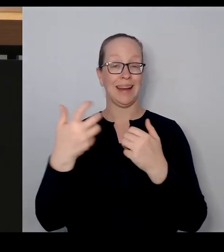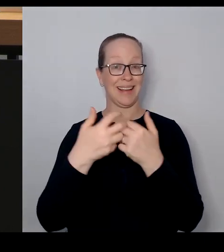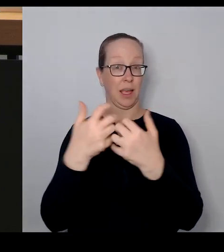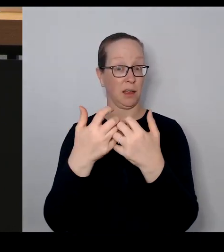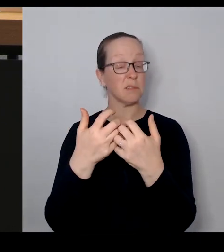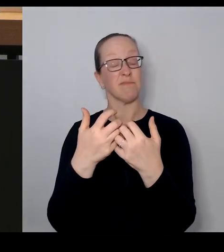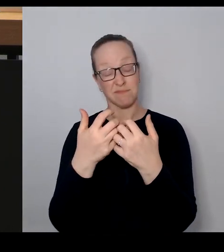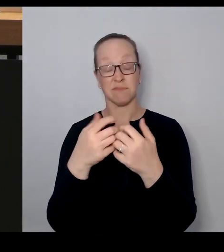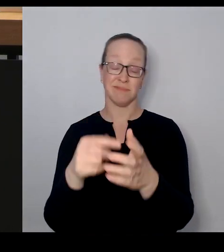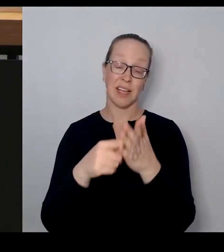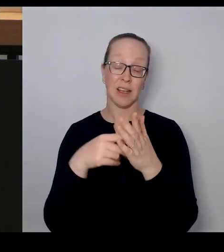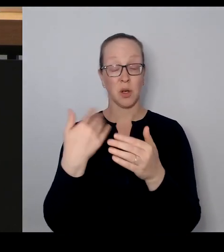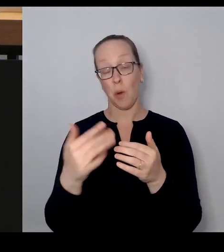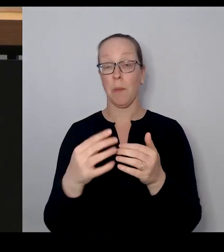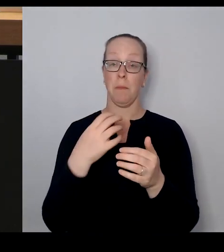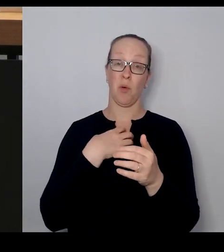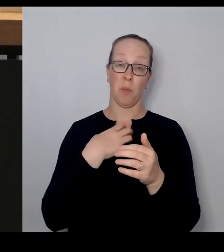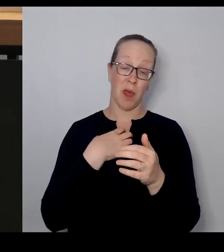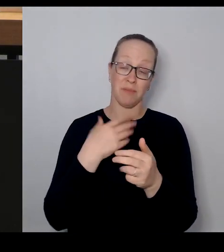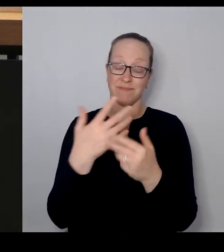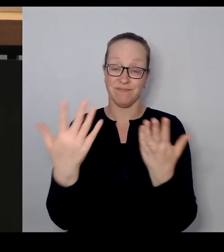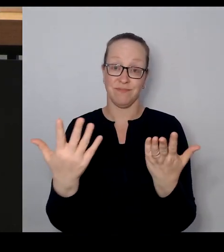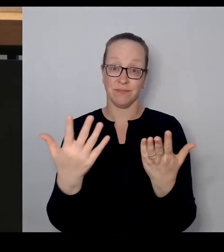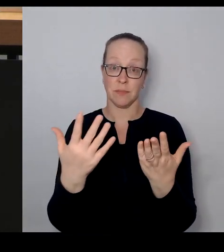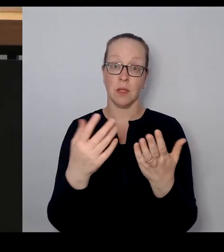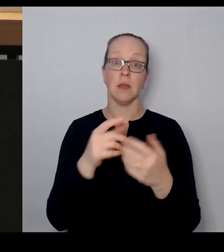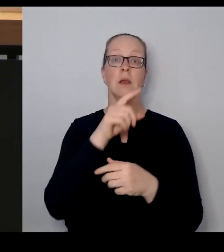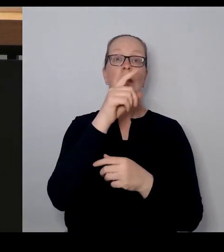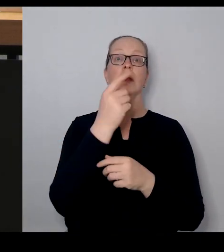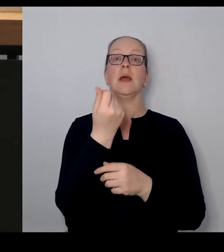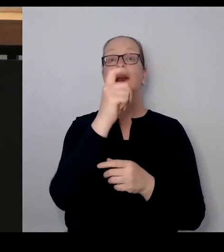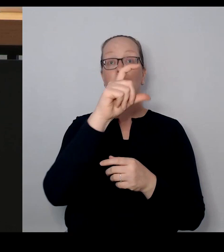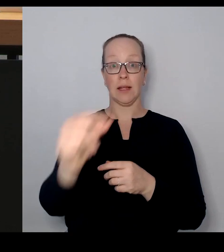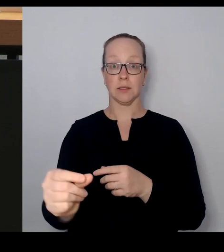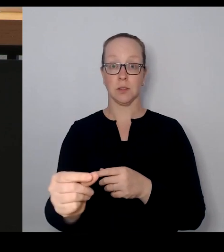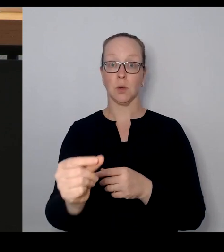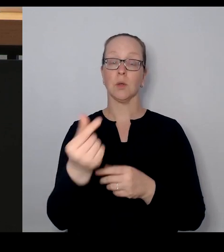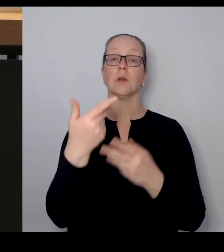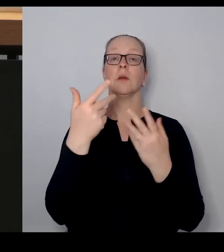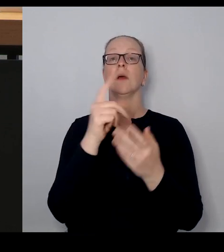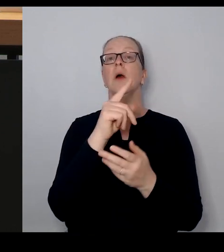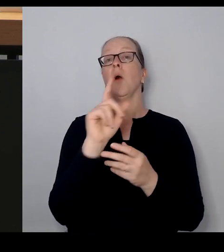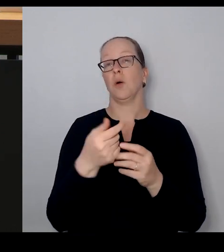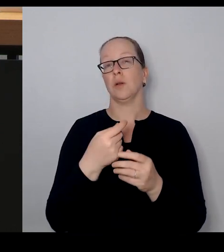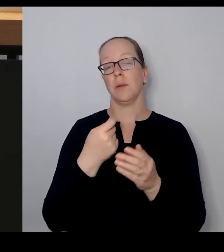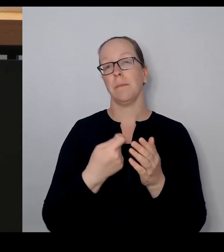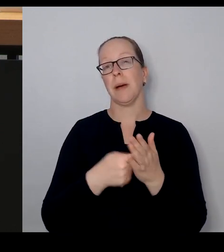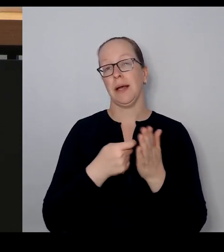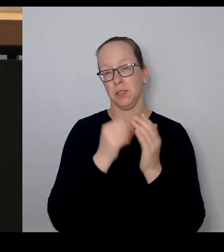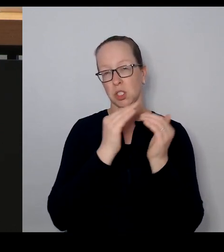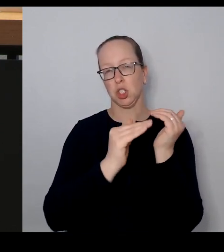die wir danach gesehen haben, die haben ja nicht nur vorübergehend zu höheren Steuereinnahmen geführt, sondern sie haben natürlich